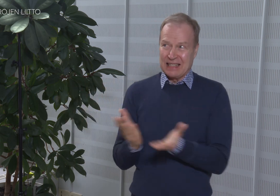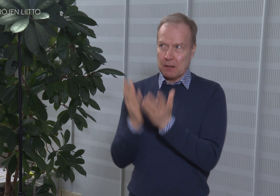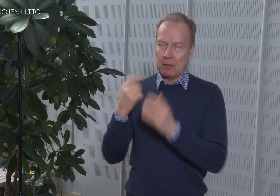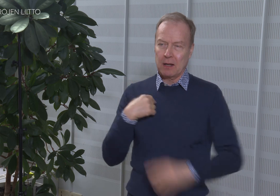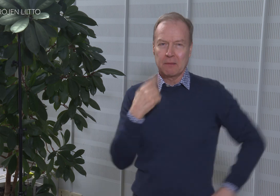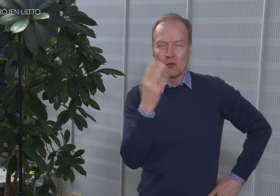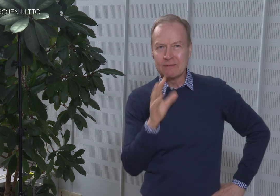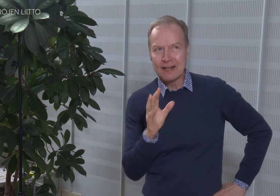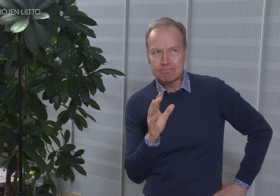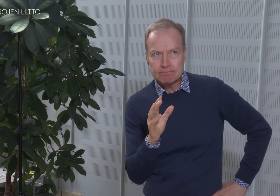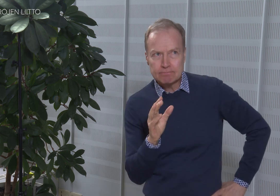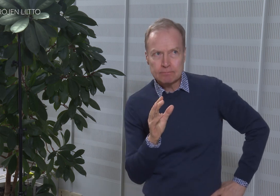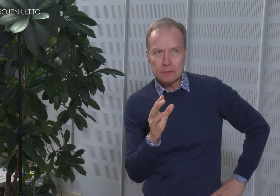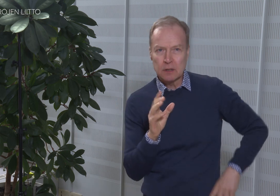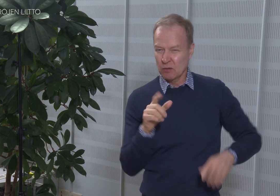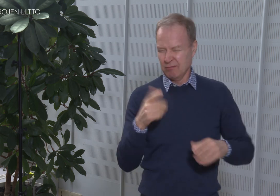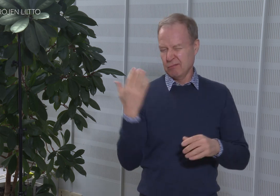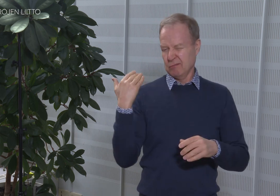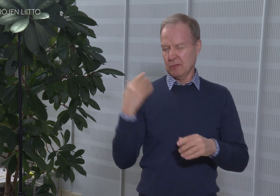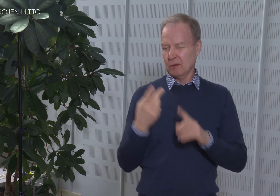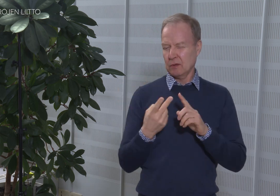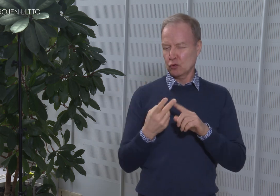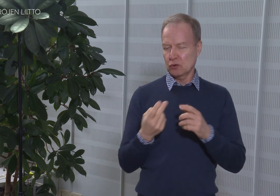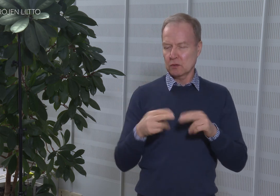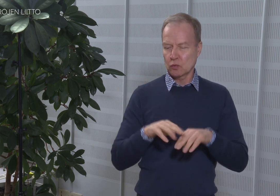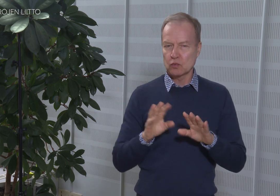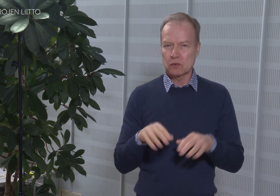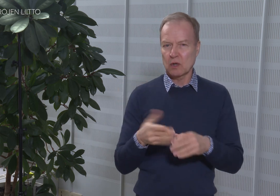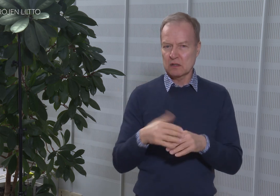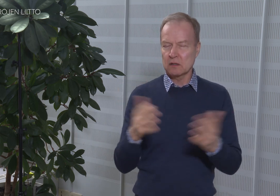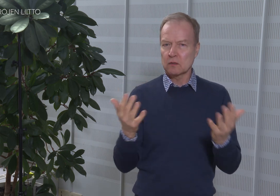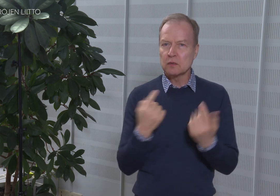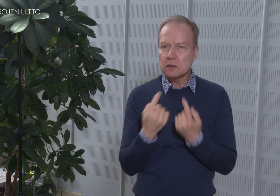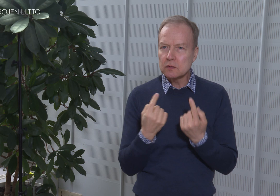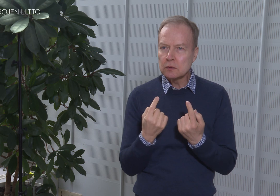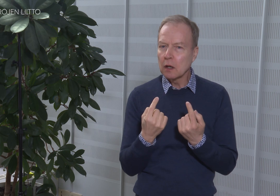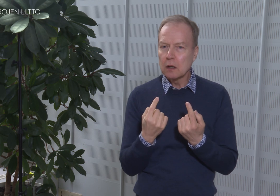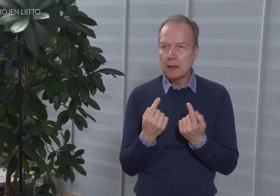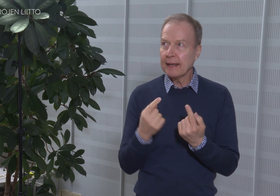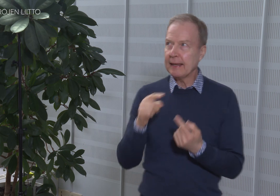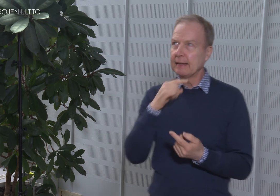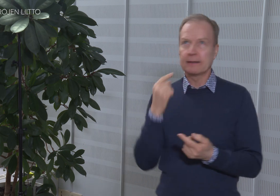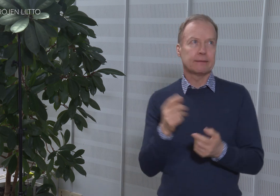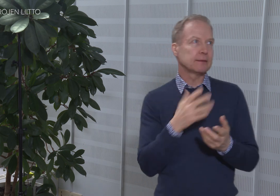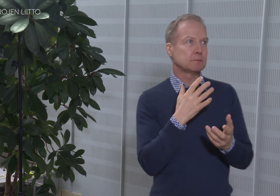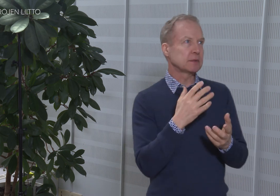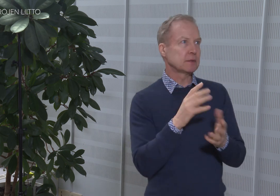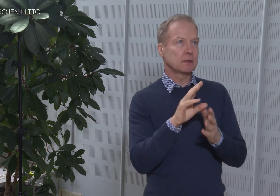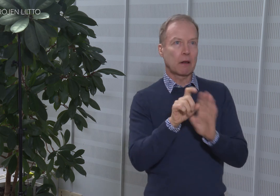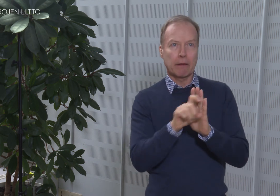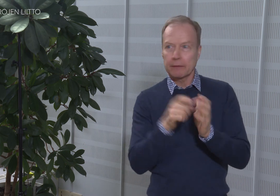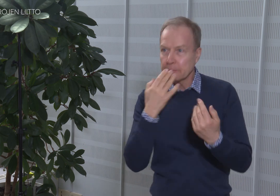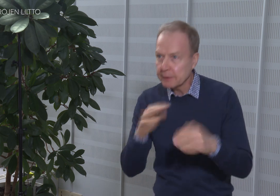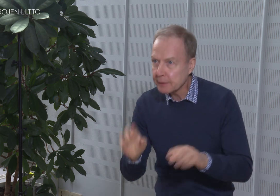Rakenteellisten ja lainsäädännöllisten esteiden poistaminen, -